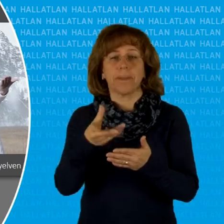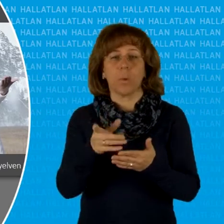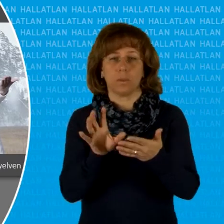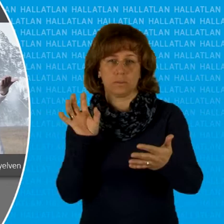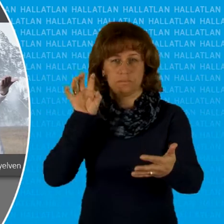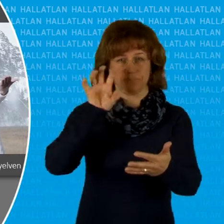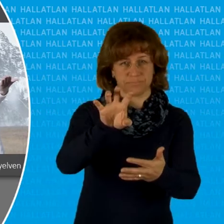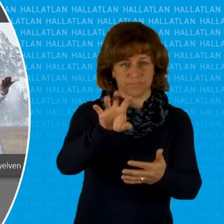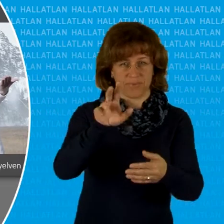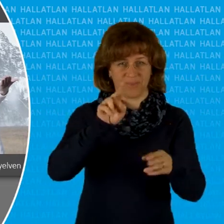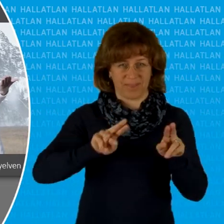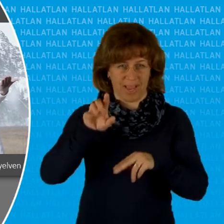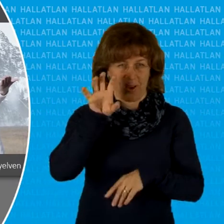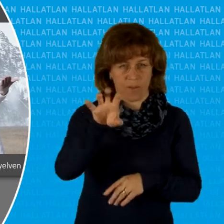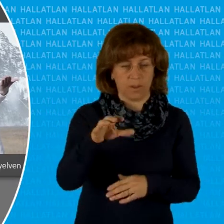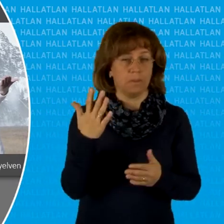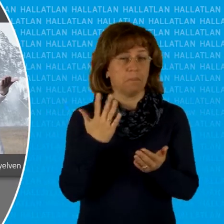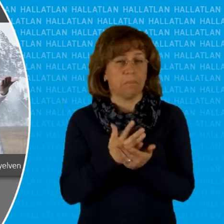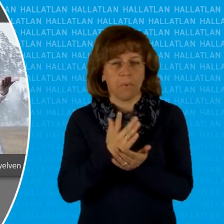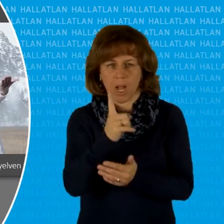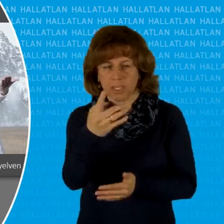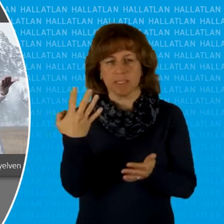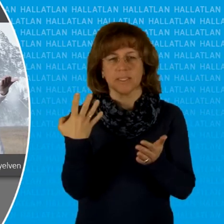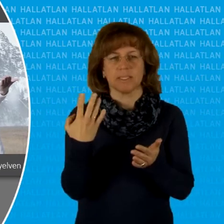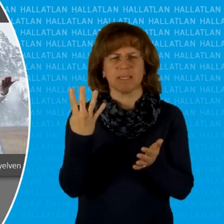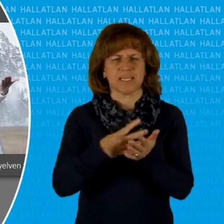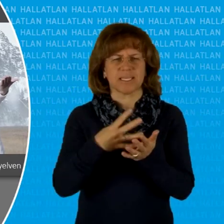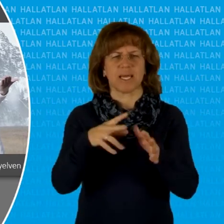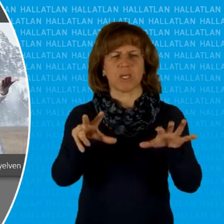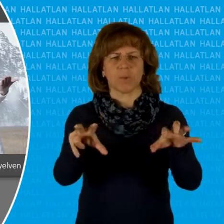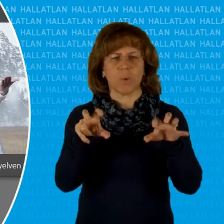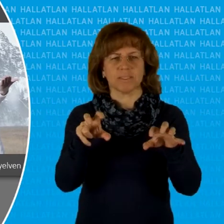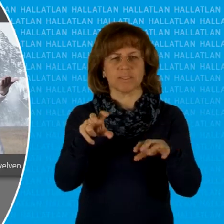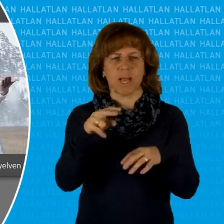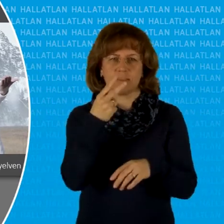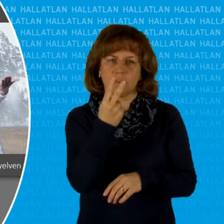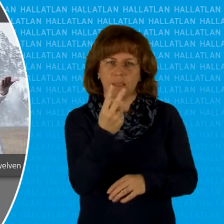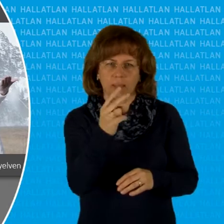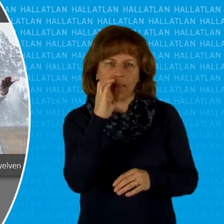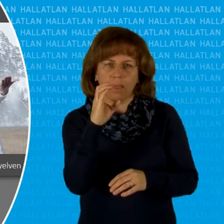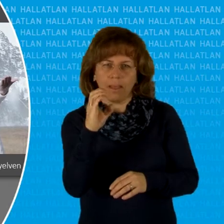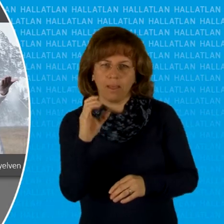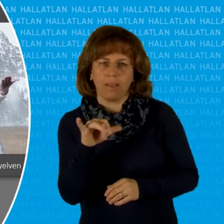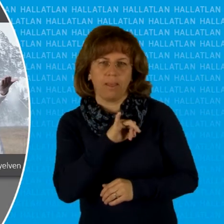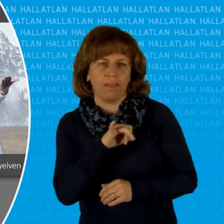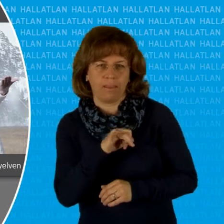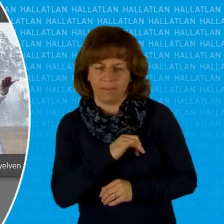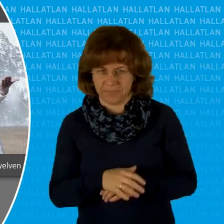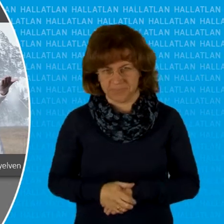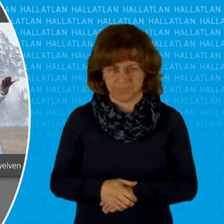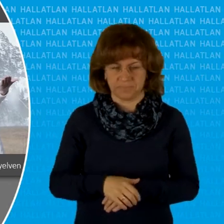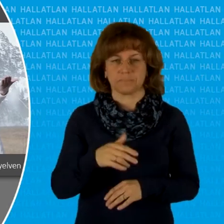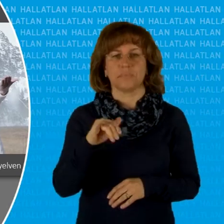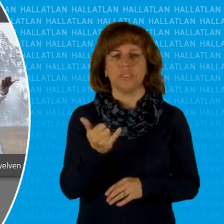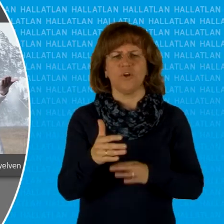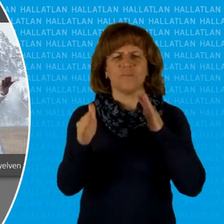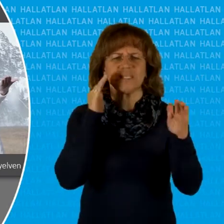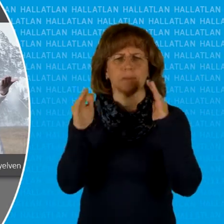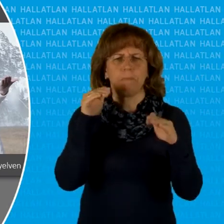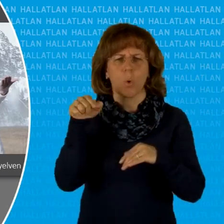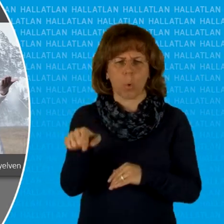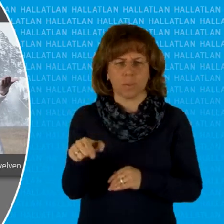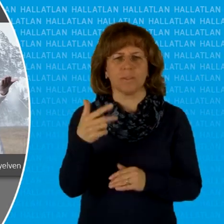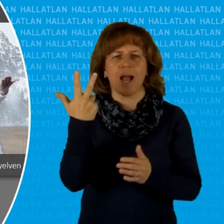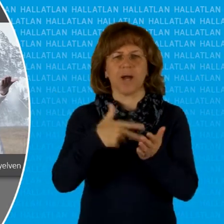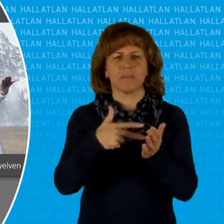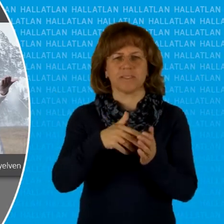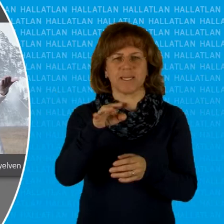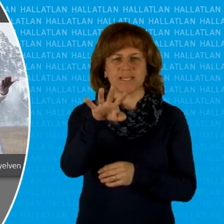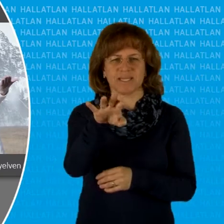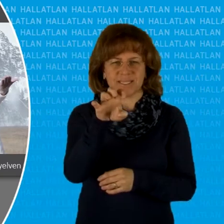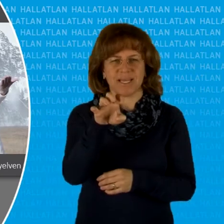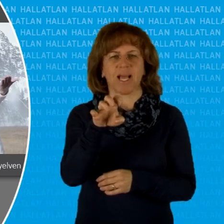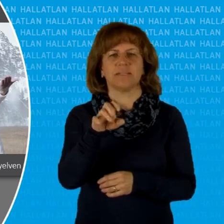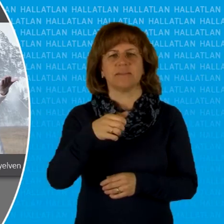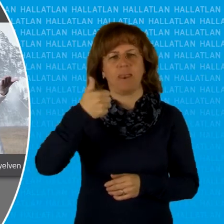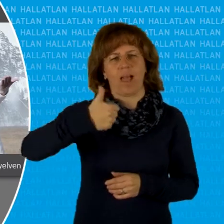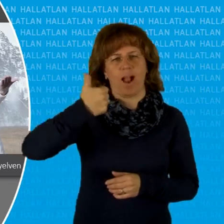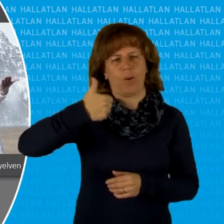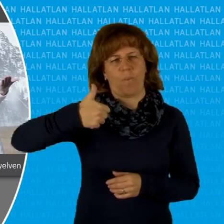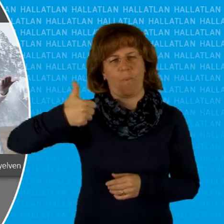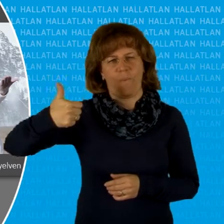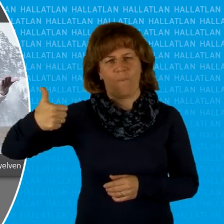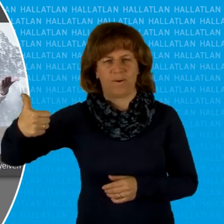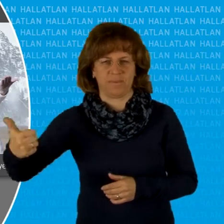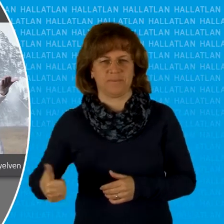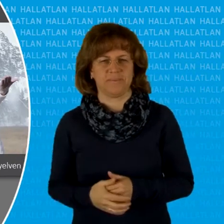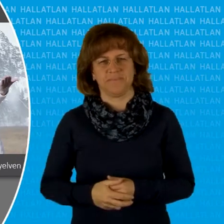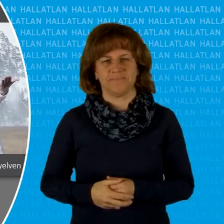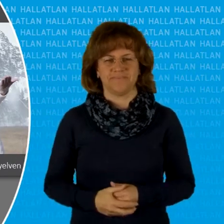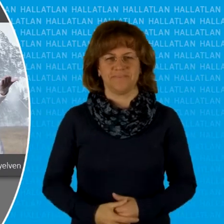A közzététel óta a videót már 4800-an látták, és 3400-an lájkolták a Facebook-on.